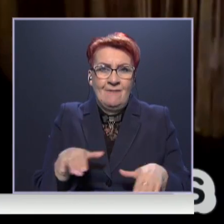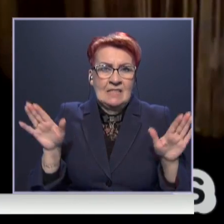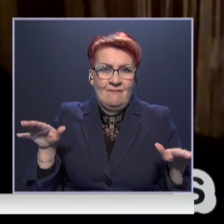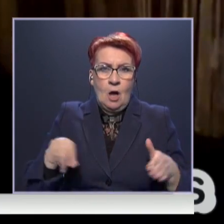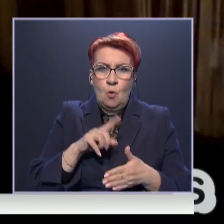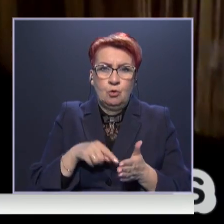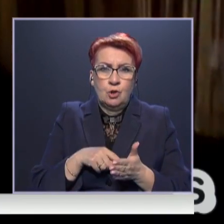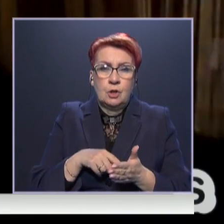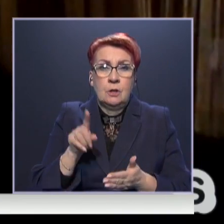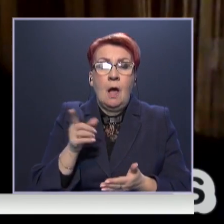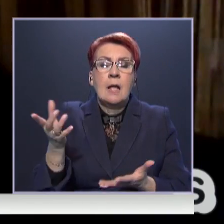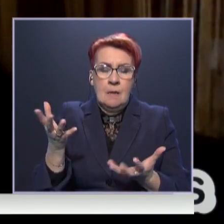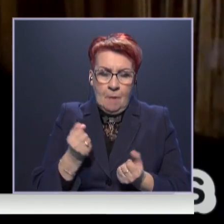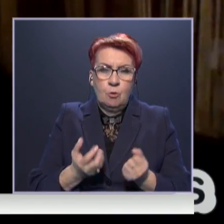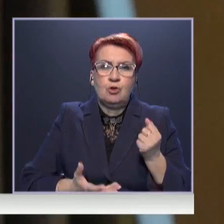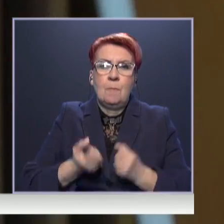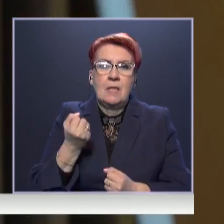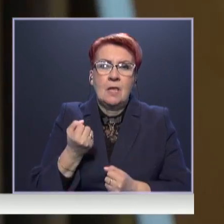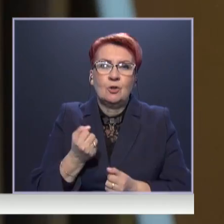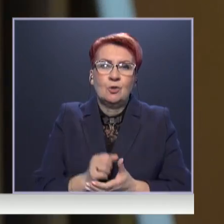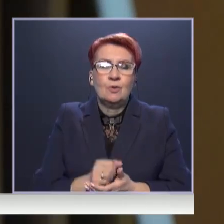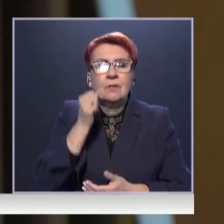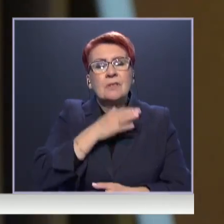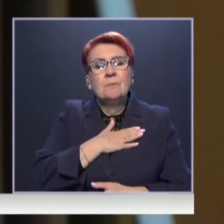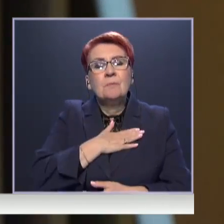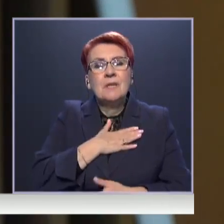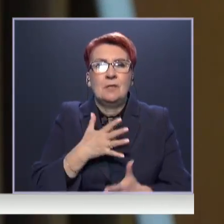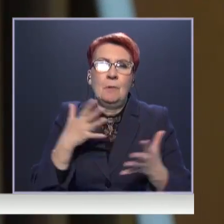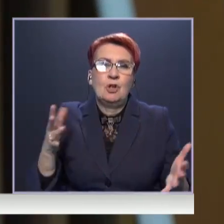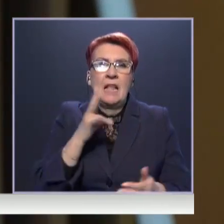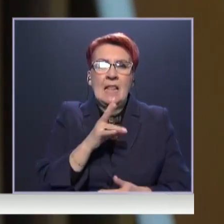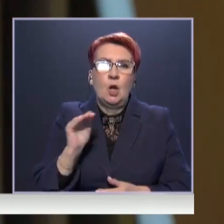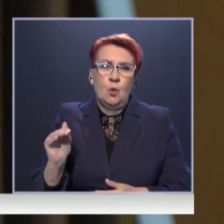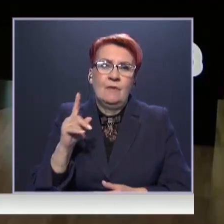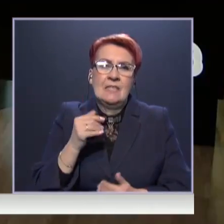и что они получат поддержку за ваши труды помоги вам